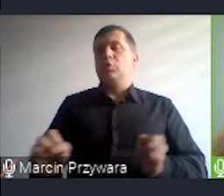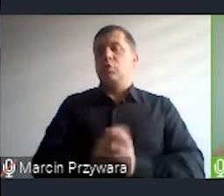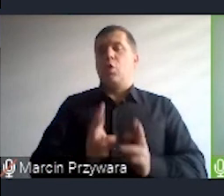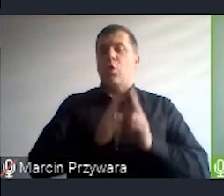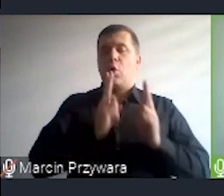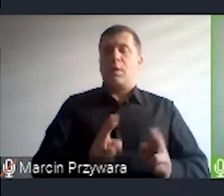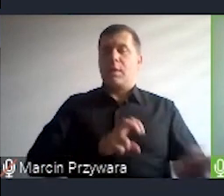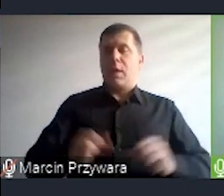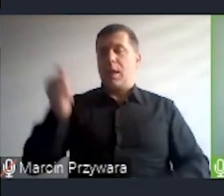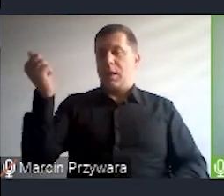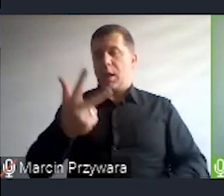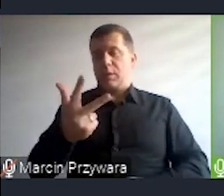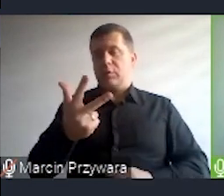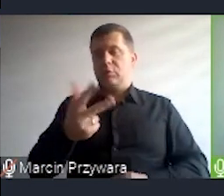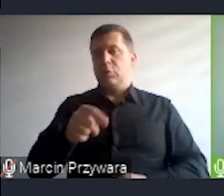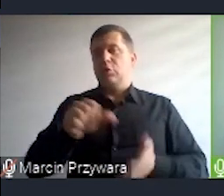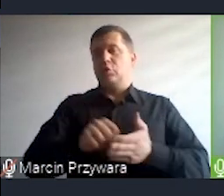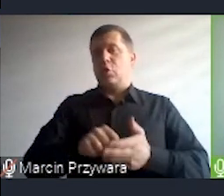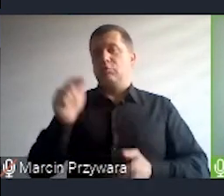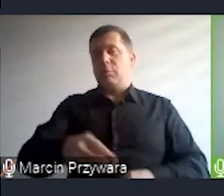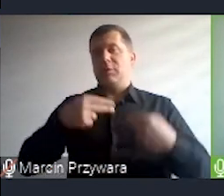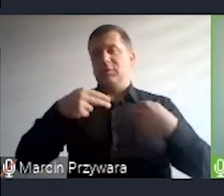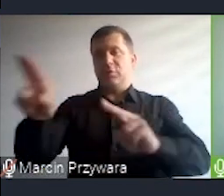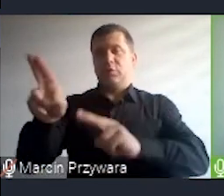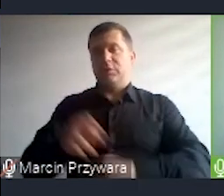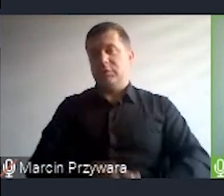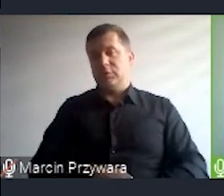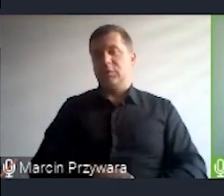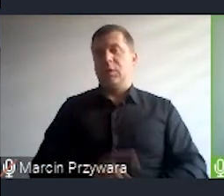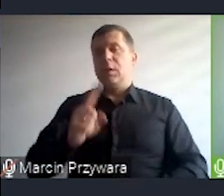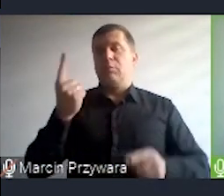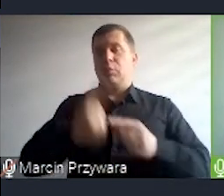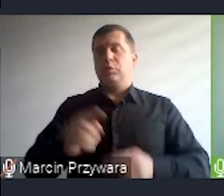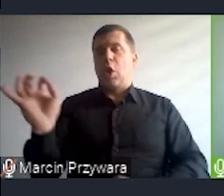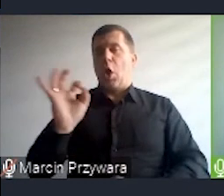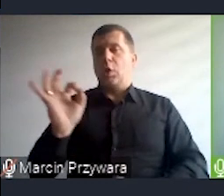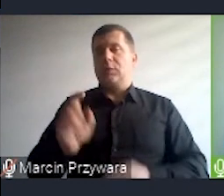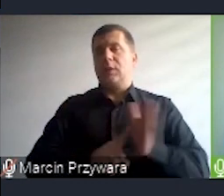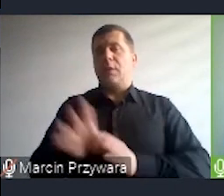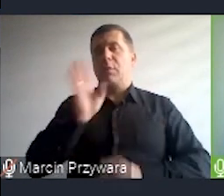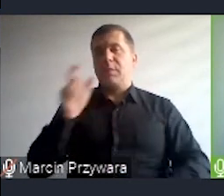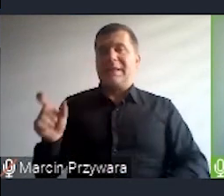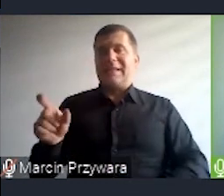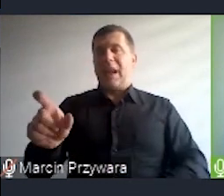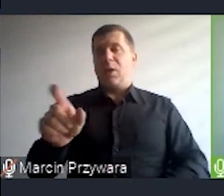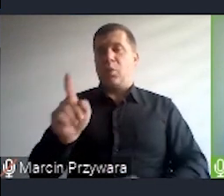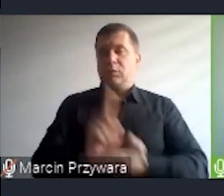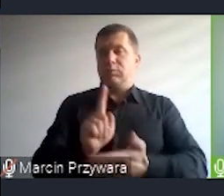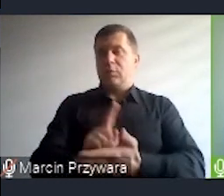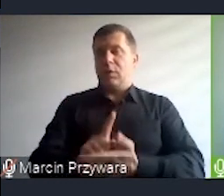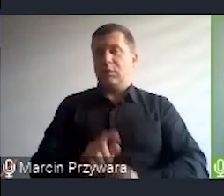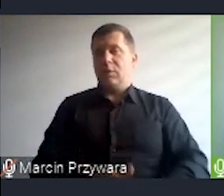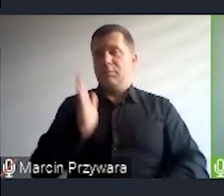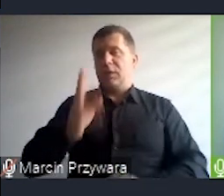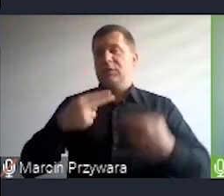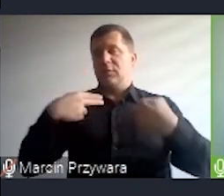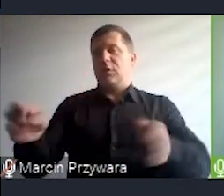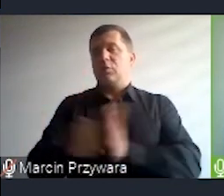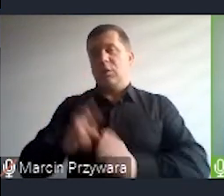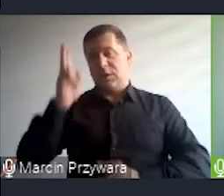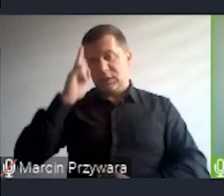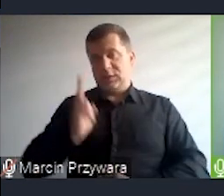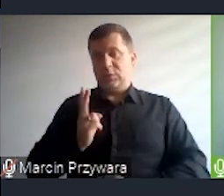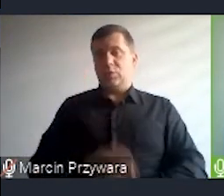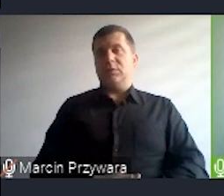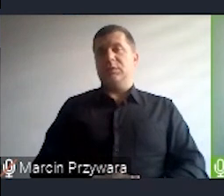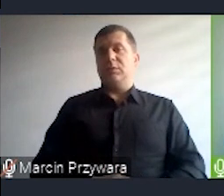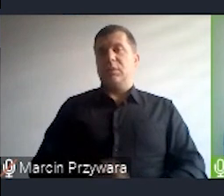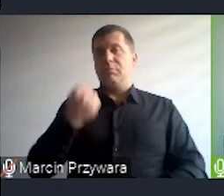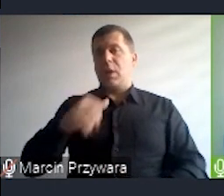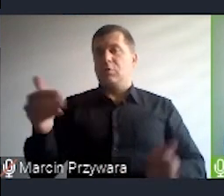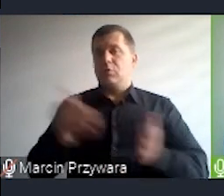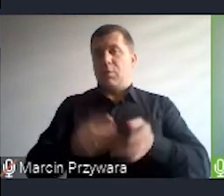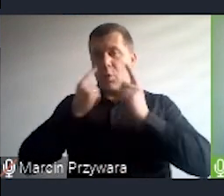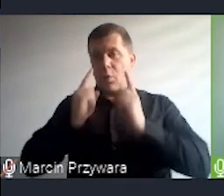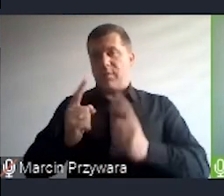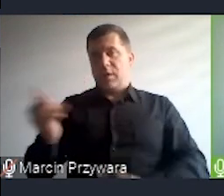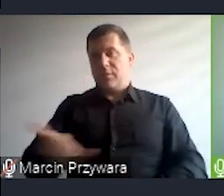czyli 1/3 środków dofinansowania z odsetkami jak dla zaległości podatkowych będę zwracał instytucji. Zatem bardzo trzeba uważać na trwałość.